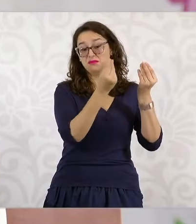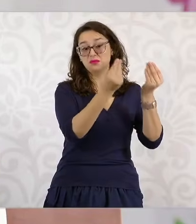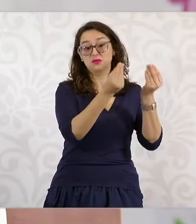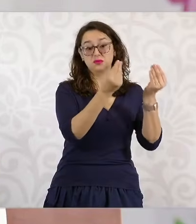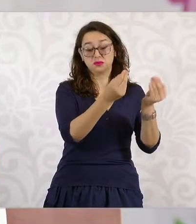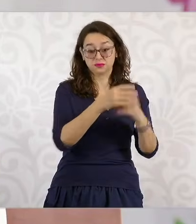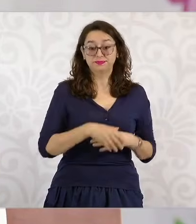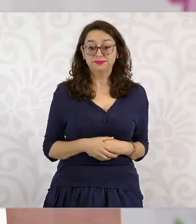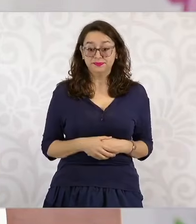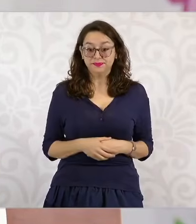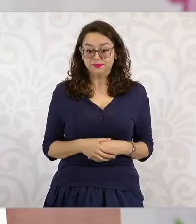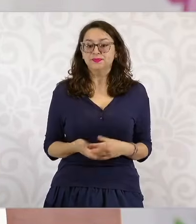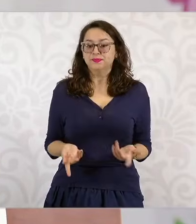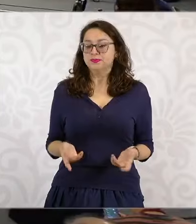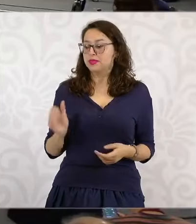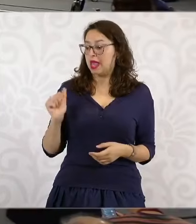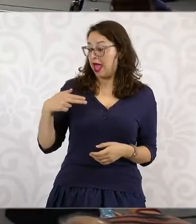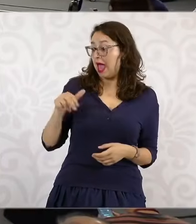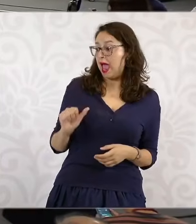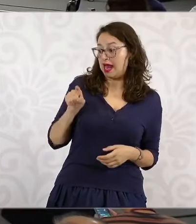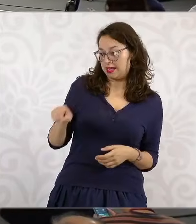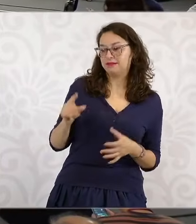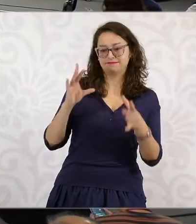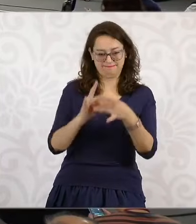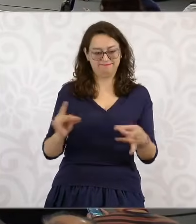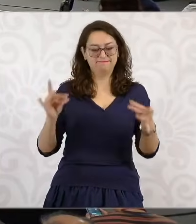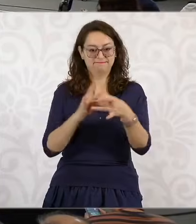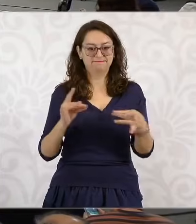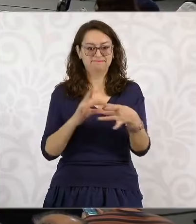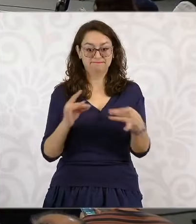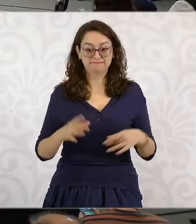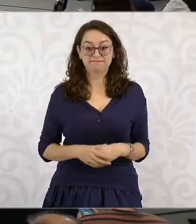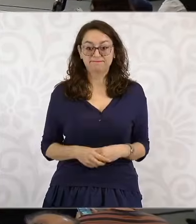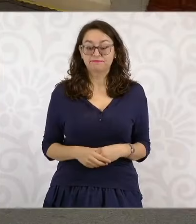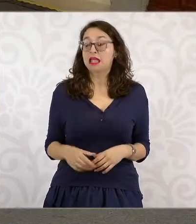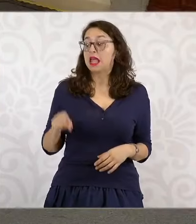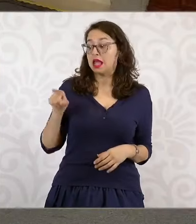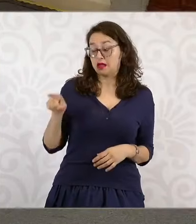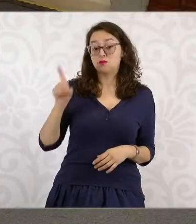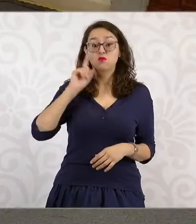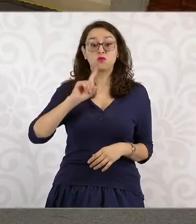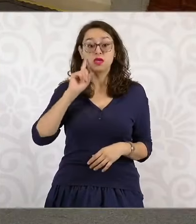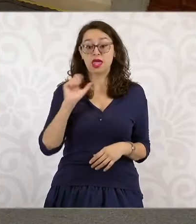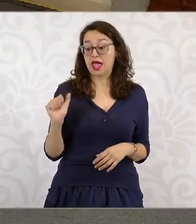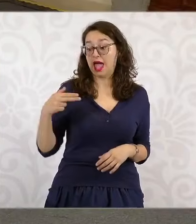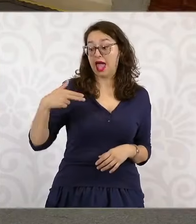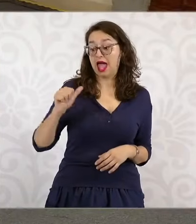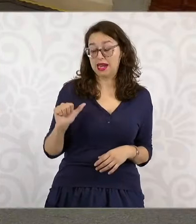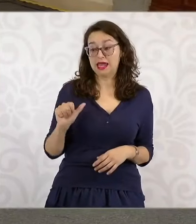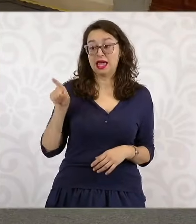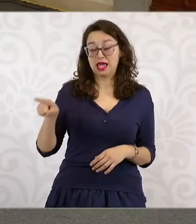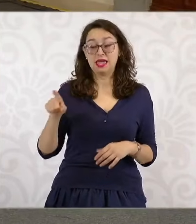aquí en la mañanera del pueblo, que es directora general de Latino Donor Collaborative Think Tank.